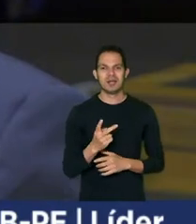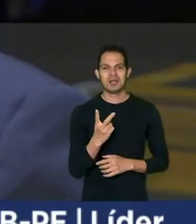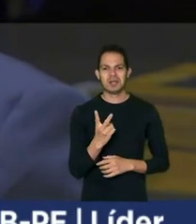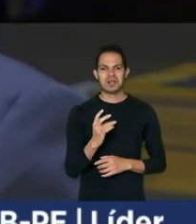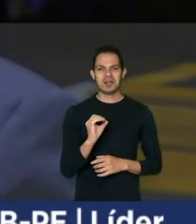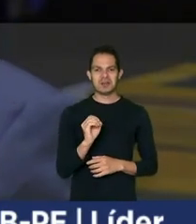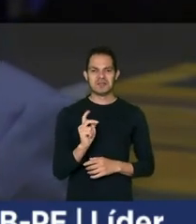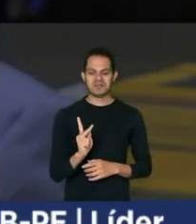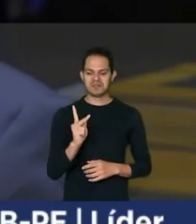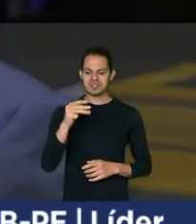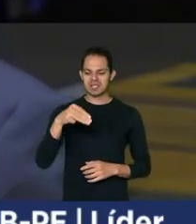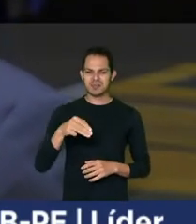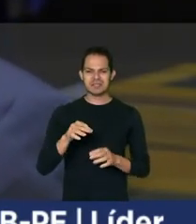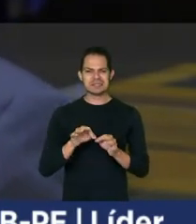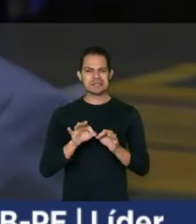AMBIENTAL. EU ACHEI ESSES 20 QUILÔMETROS UMA DISTÂNCIA